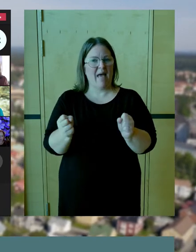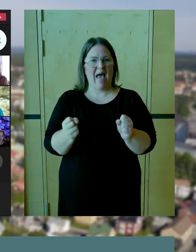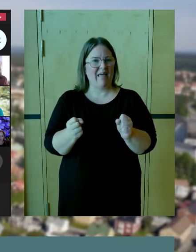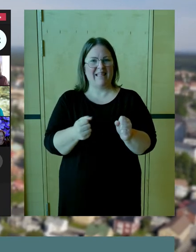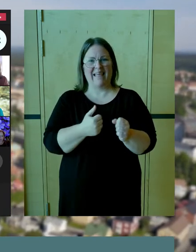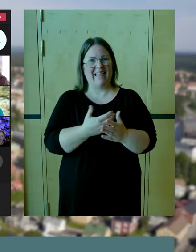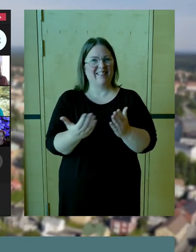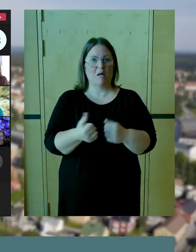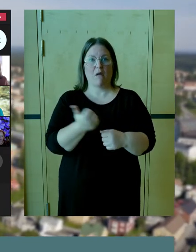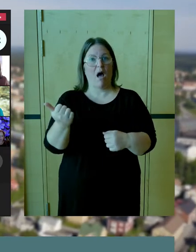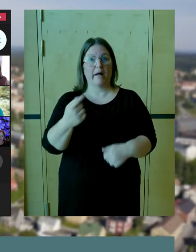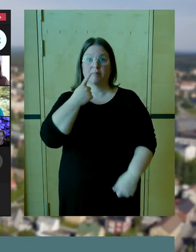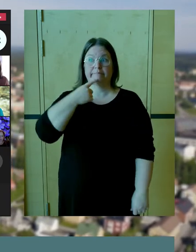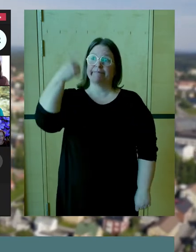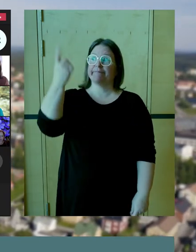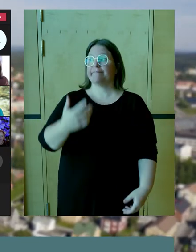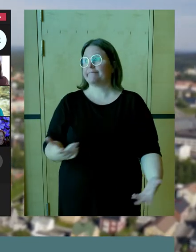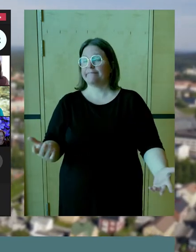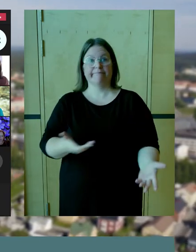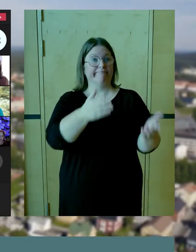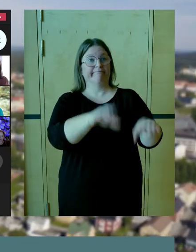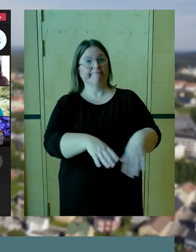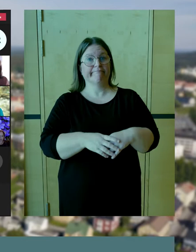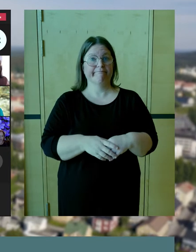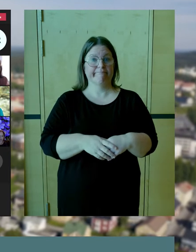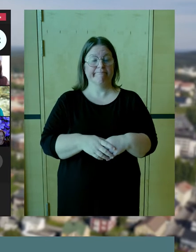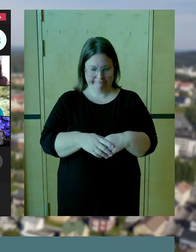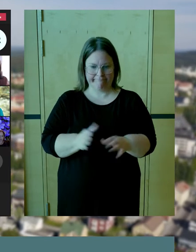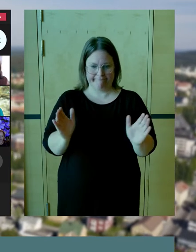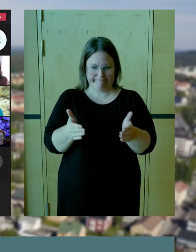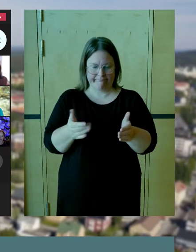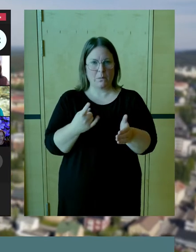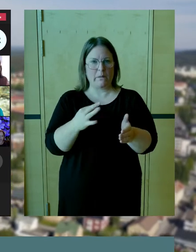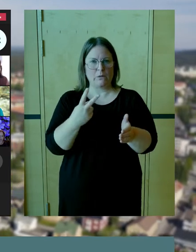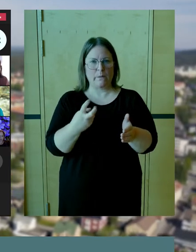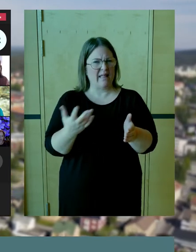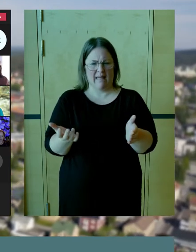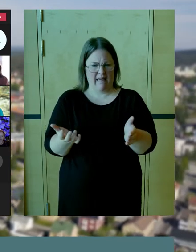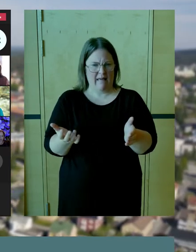Det är bara för att det ska vara 100 personer